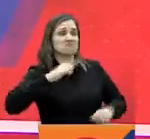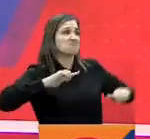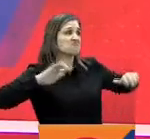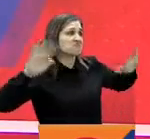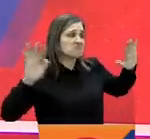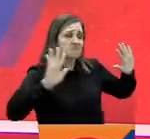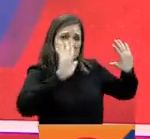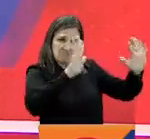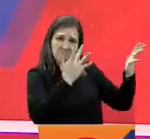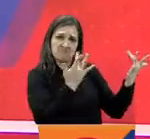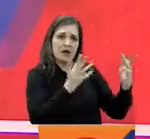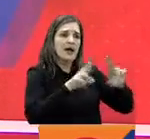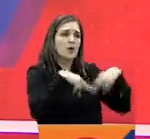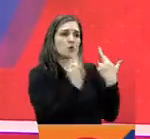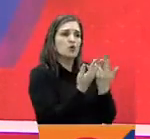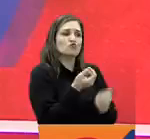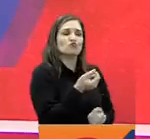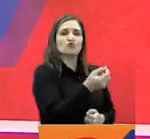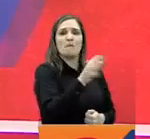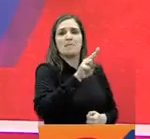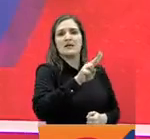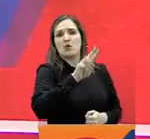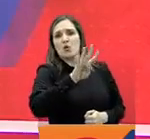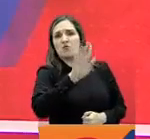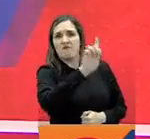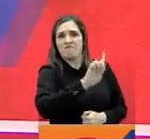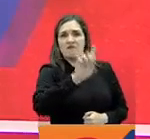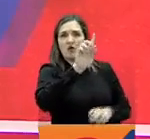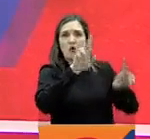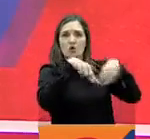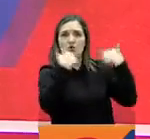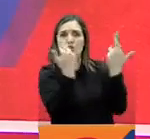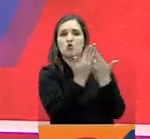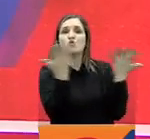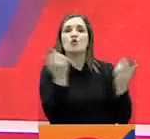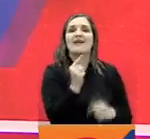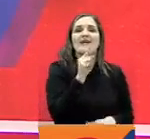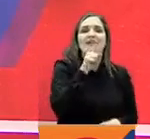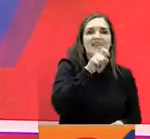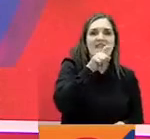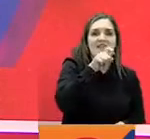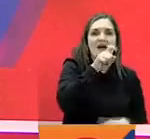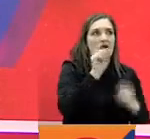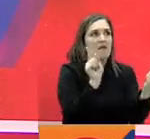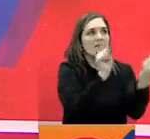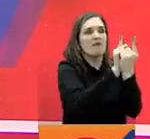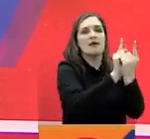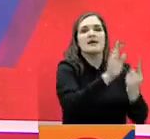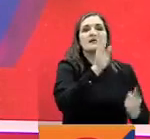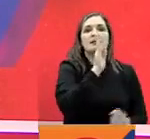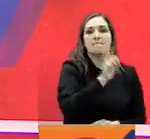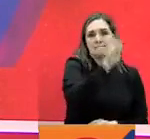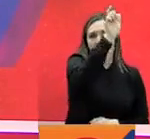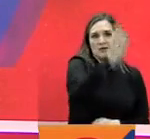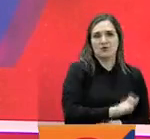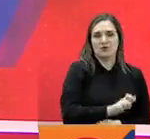DEL ESTE PAíS CUANDO EL MINISTRO D D D D DE EXTERIORCICL